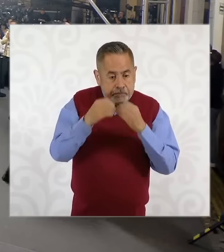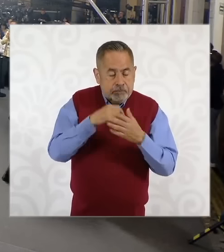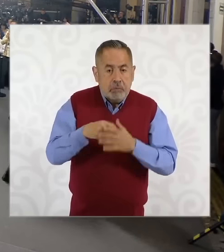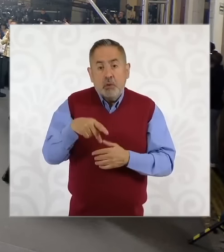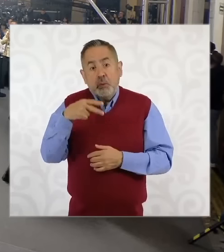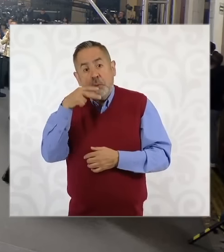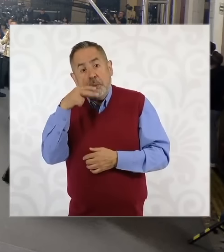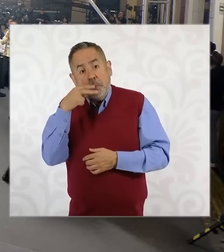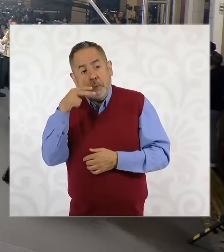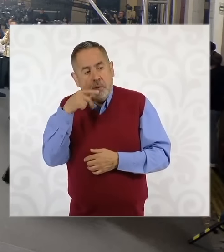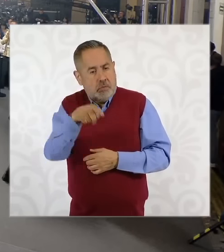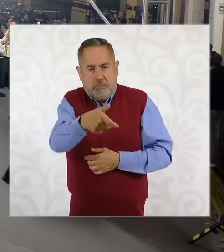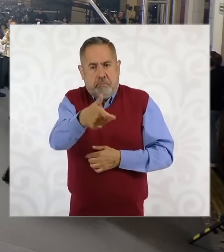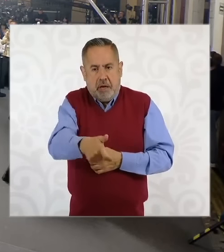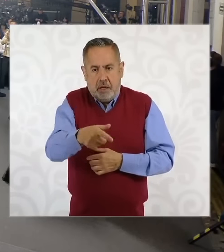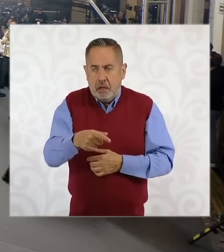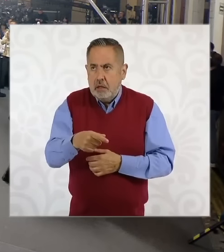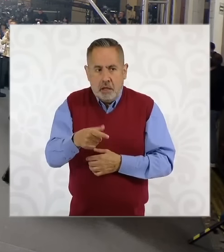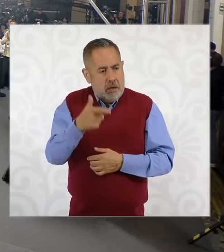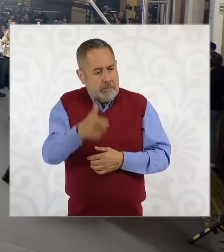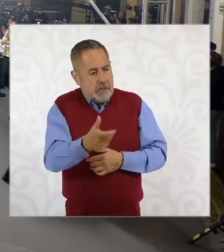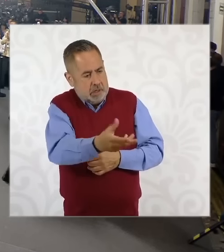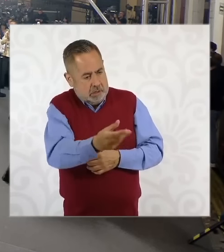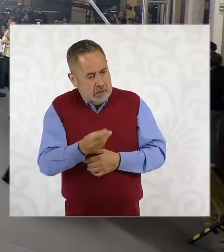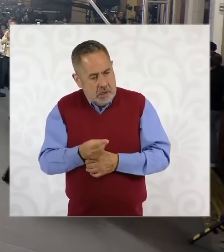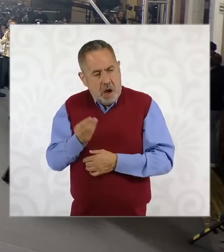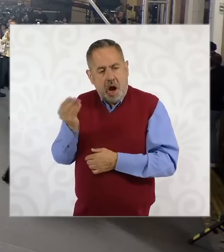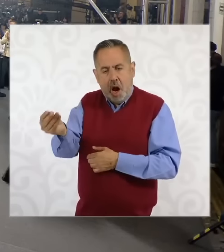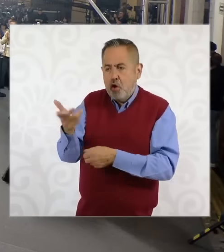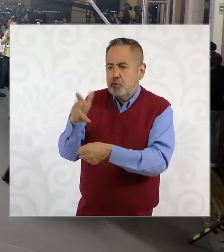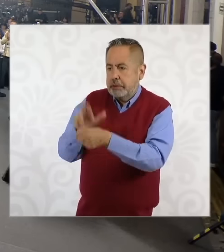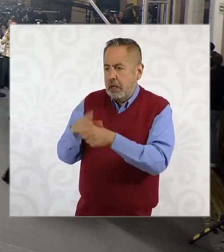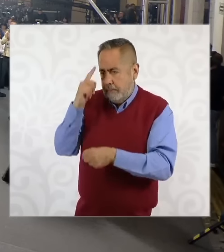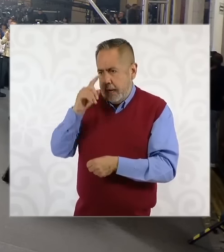cigarro y obviamente va destinado para atender a las personas que tienen cáncer. No sé si sería el